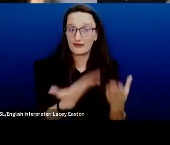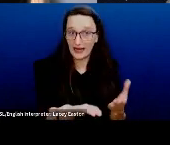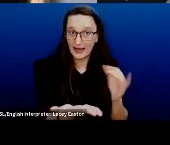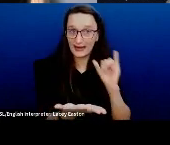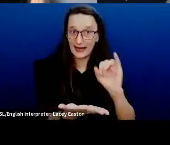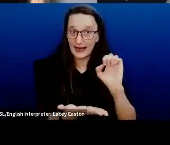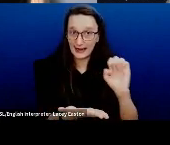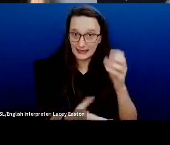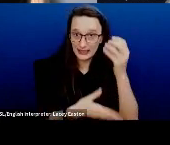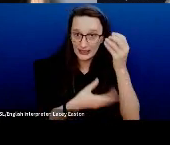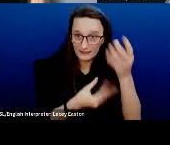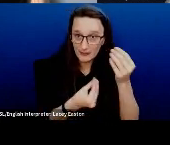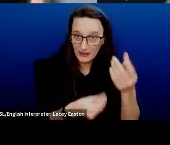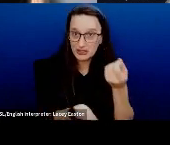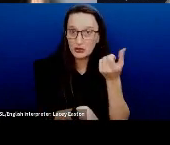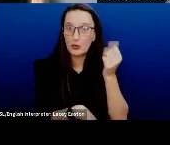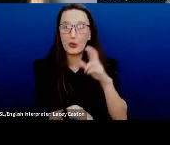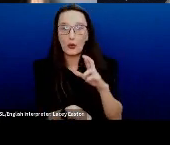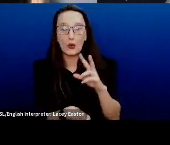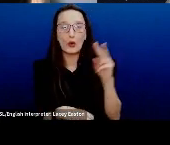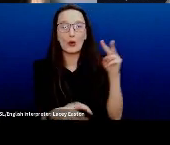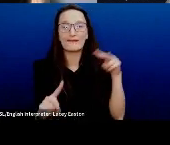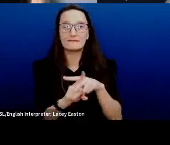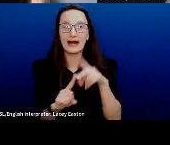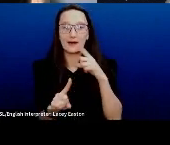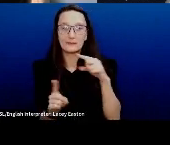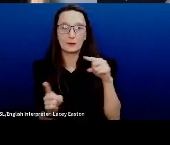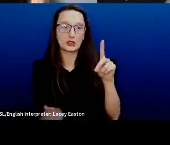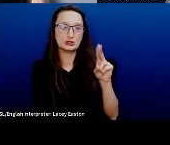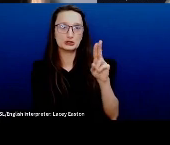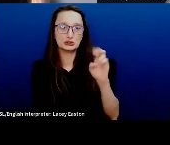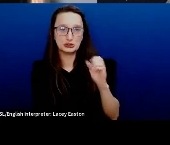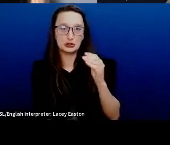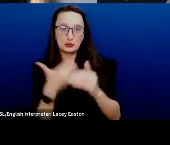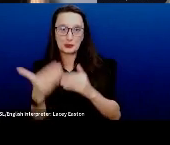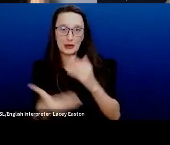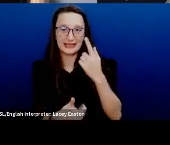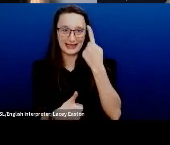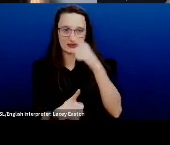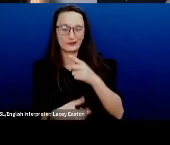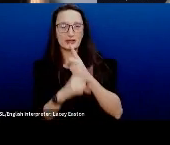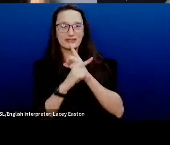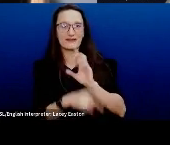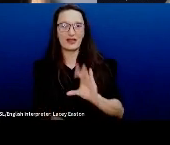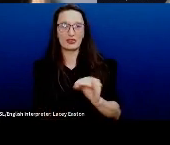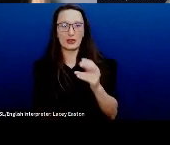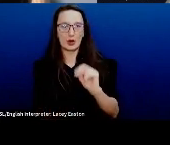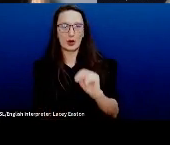proceso debido para defender su propia evaluación para que la evaluación realizada por el distrito escolar el